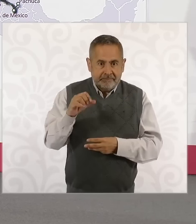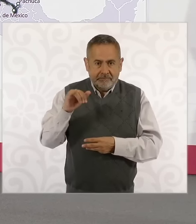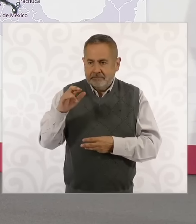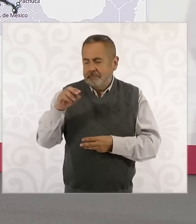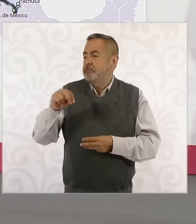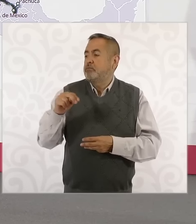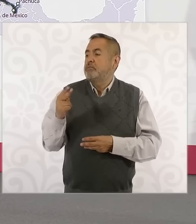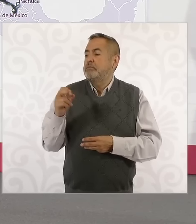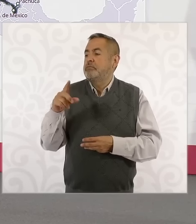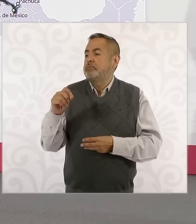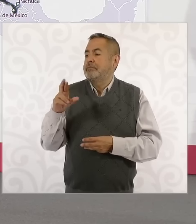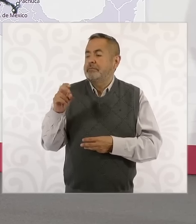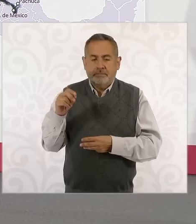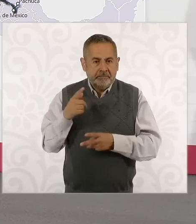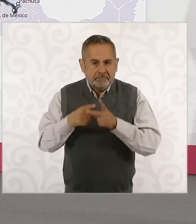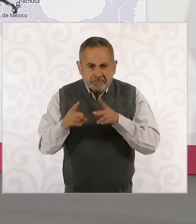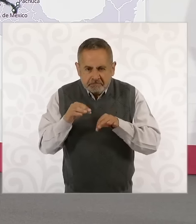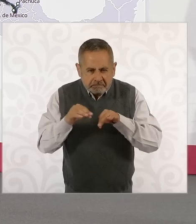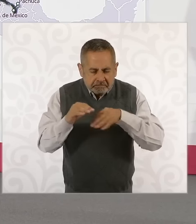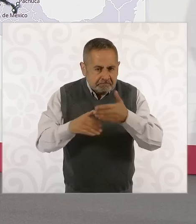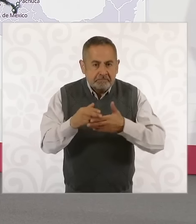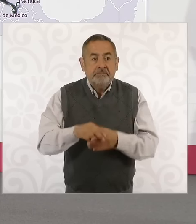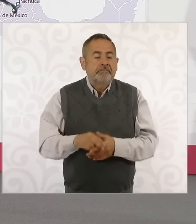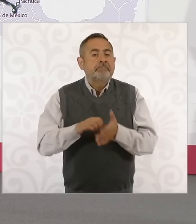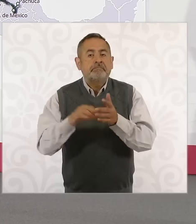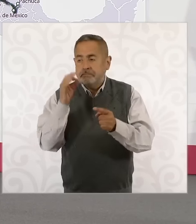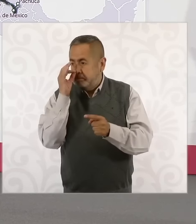y ya iniciamos estudios técnicos en Irapuato, Guadalajara, Querétaro San Luis Potosí, San